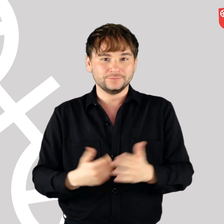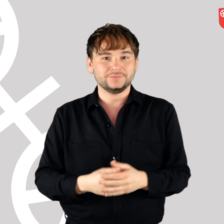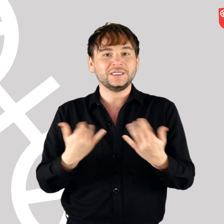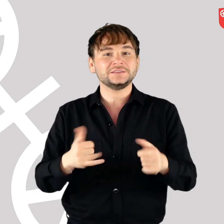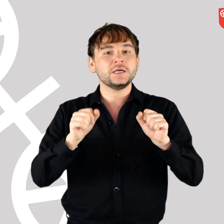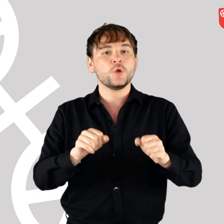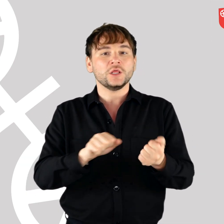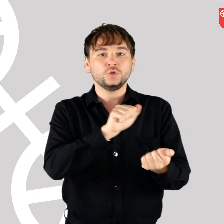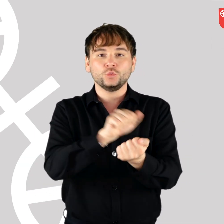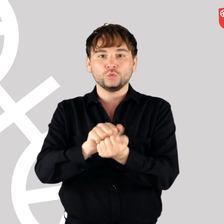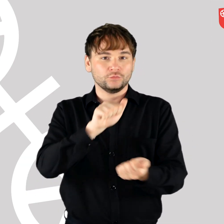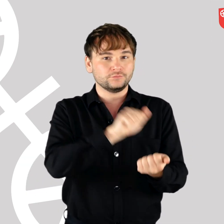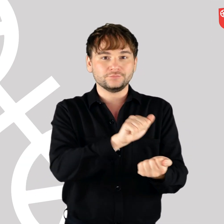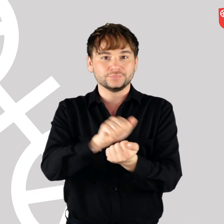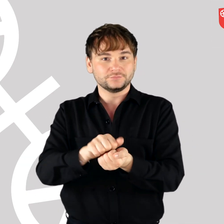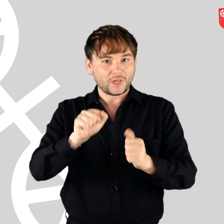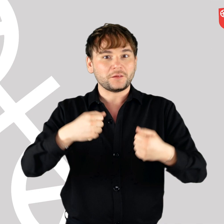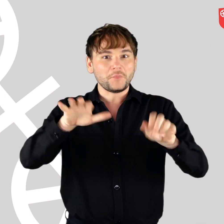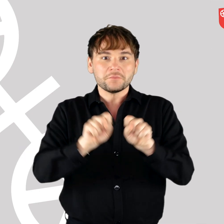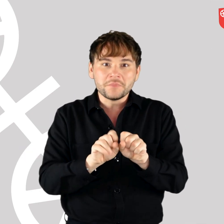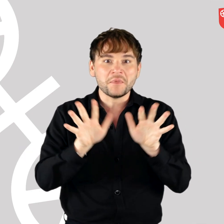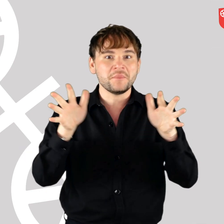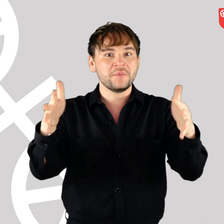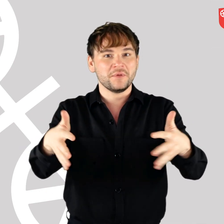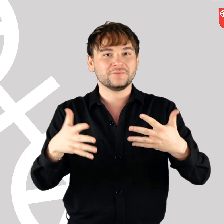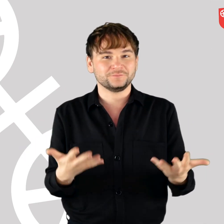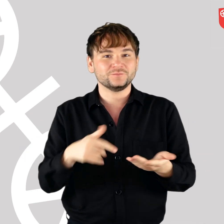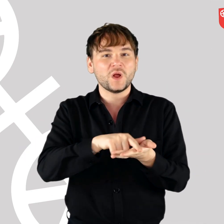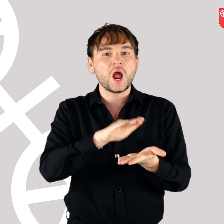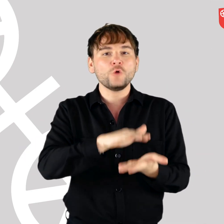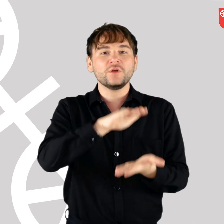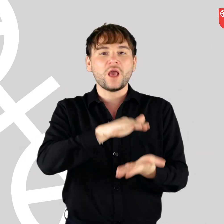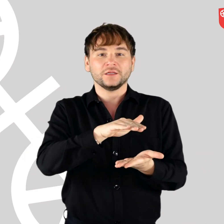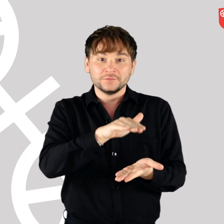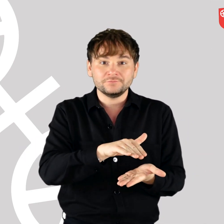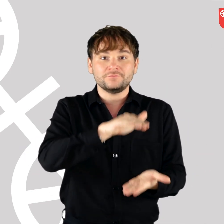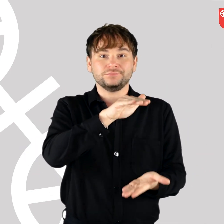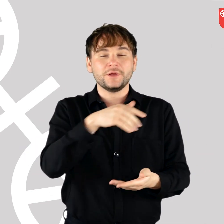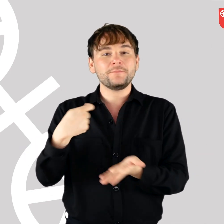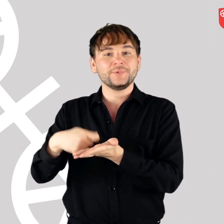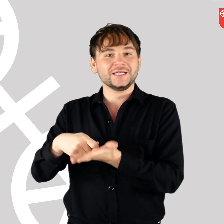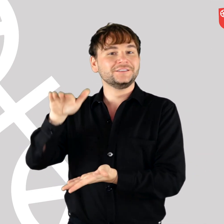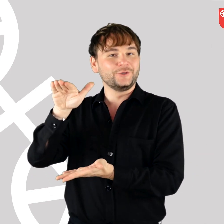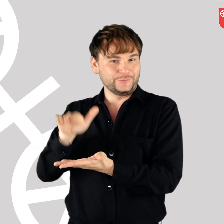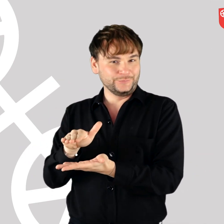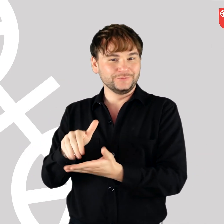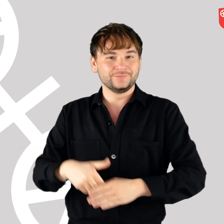Jetzt konnten sie günstig und in großen Auflagen hergestellt werden.